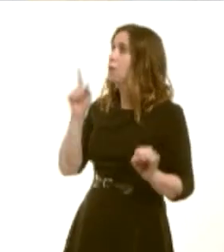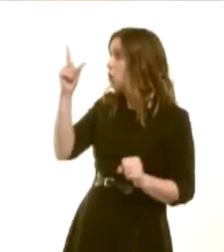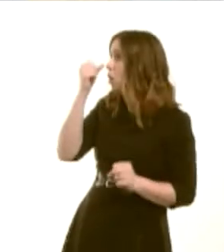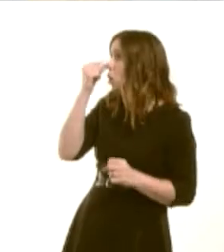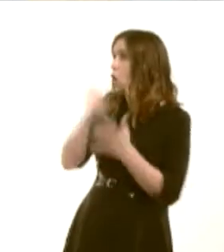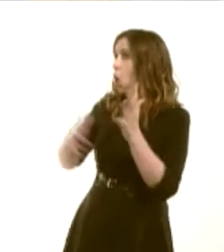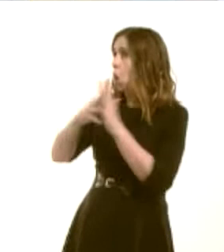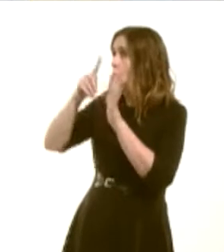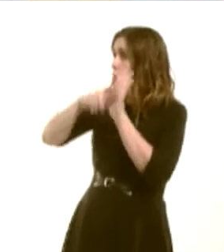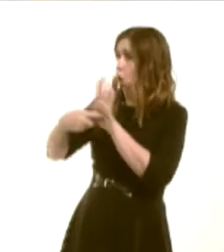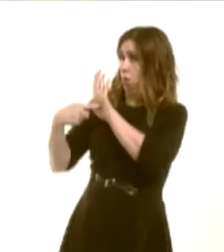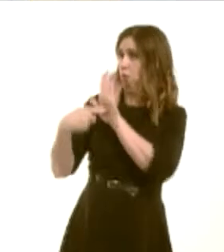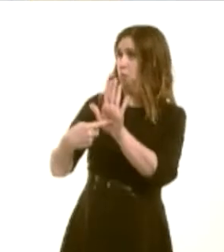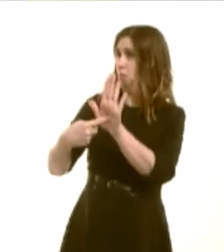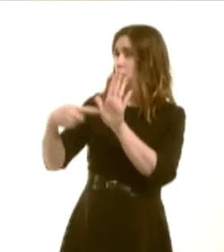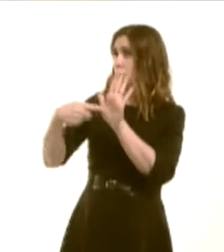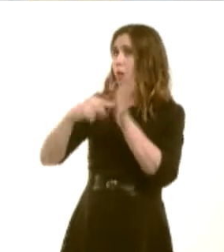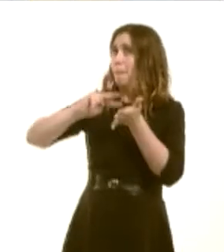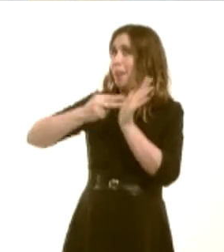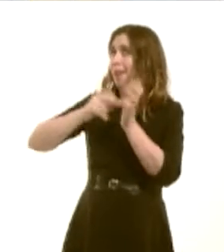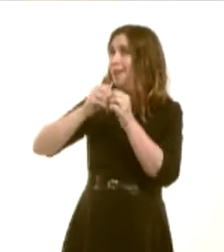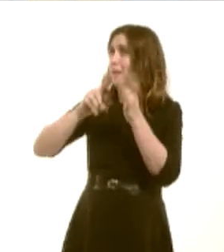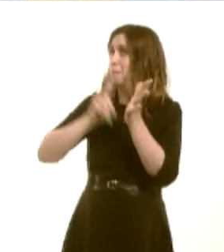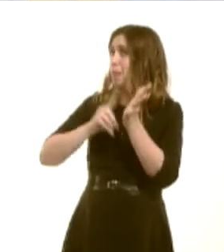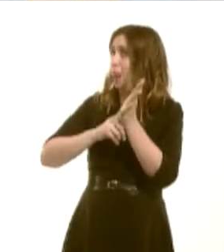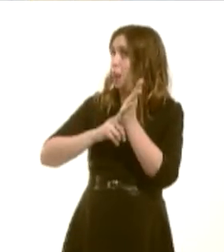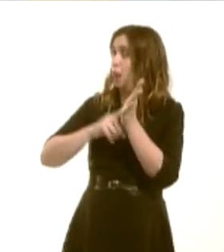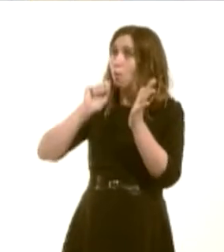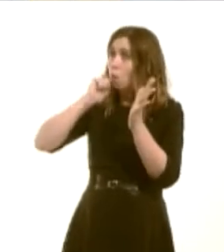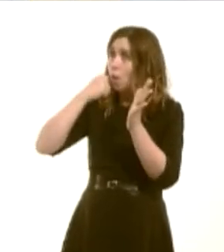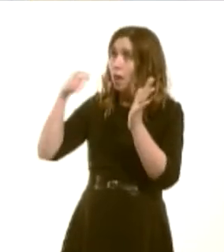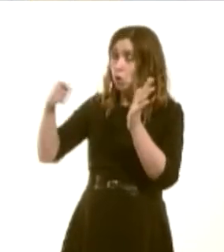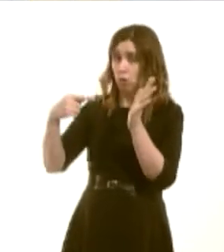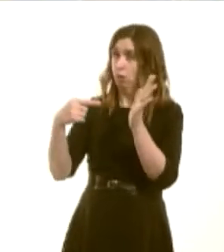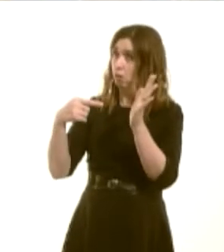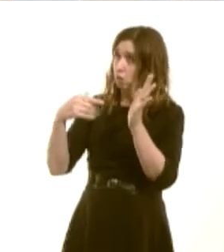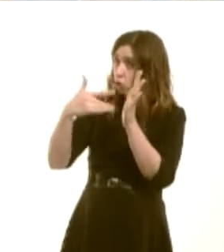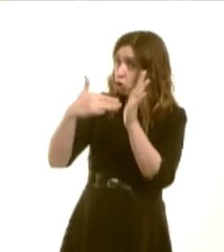gwneud y Gymraeg yn ystyriaeth berthnasol statudol a rhoi mwy o rym i awdurdodau lleol